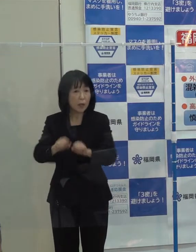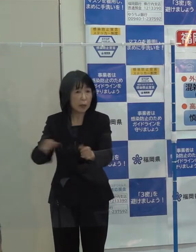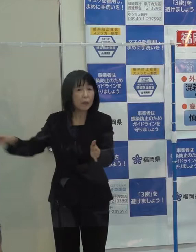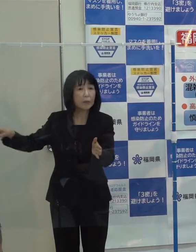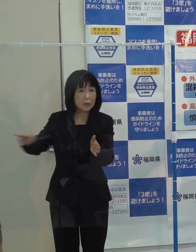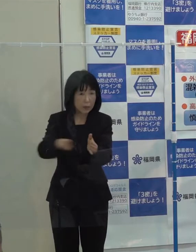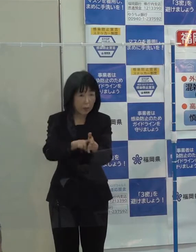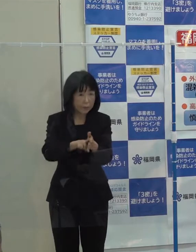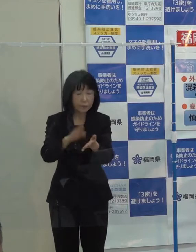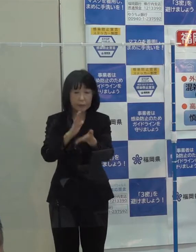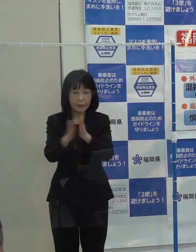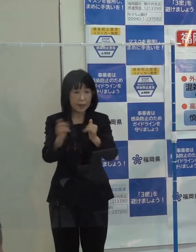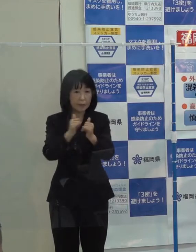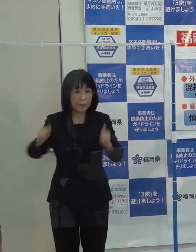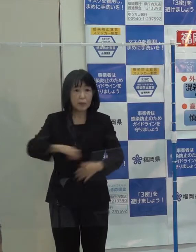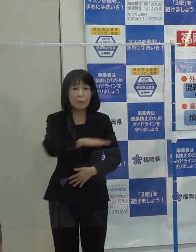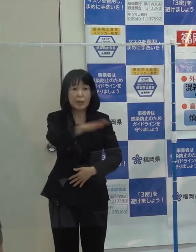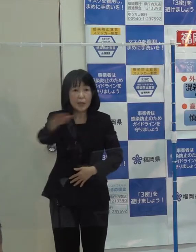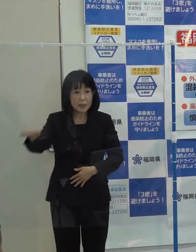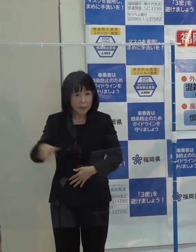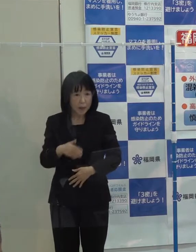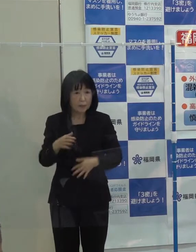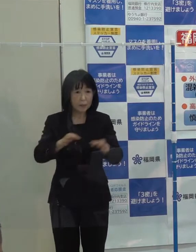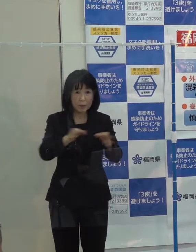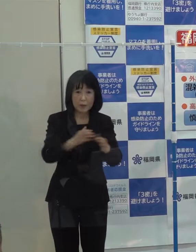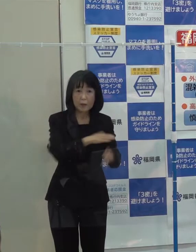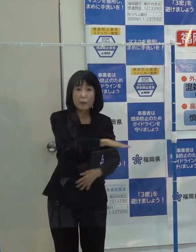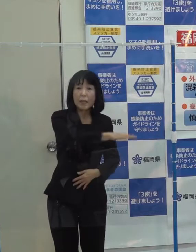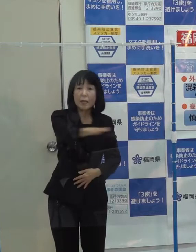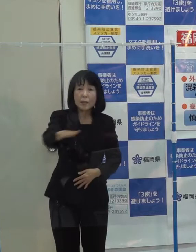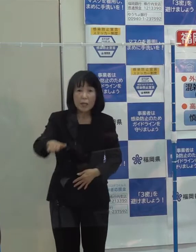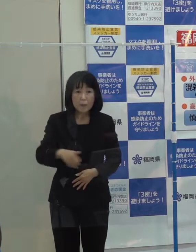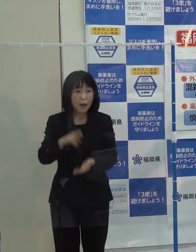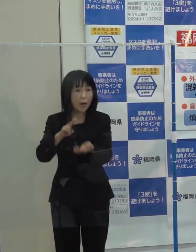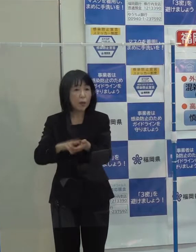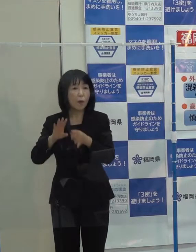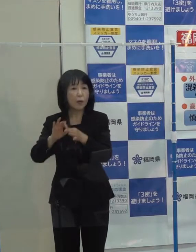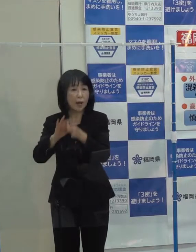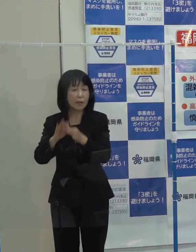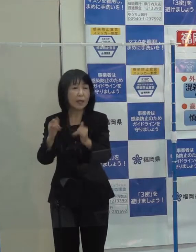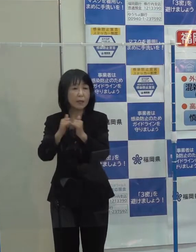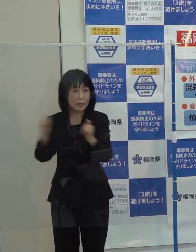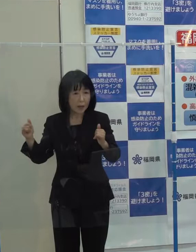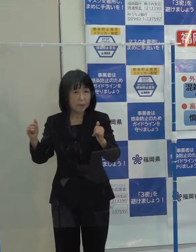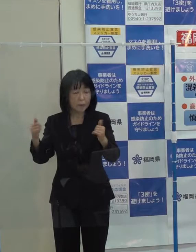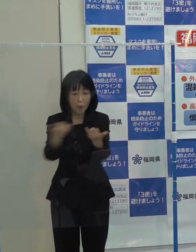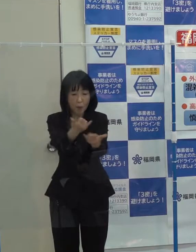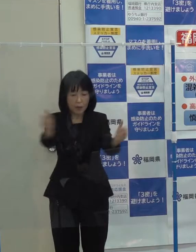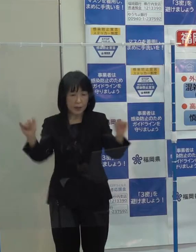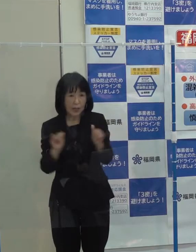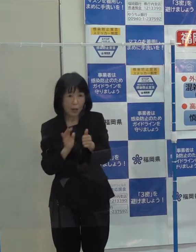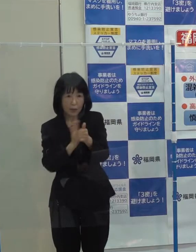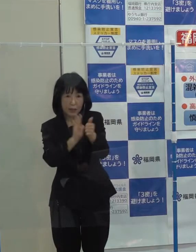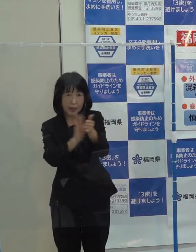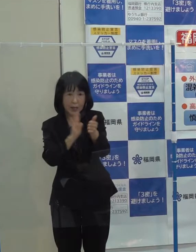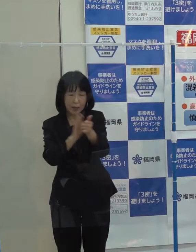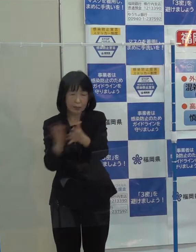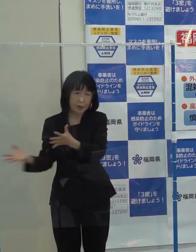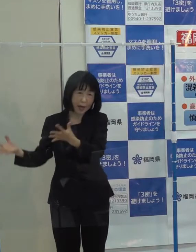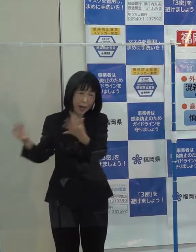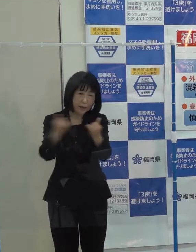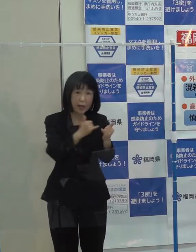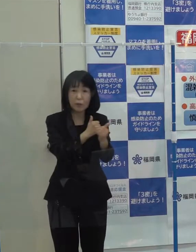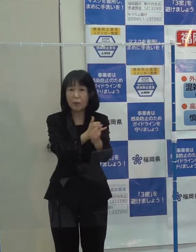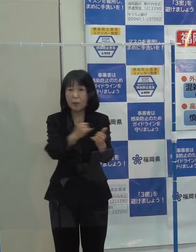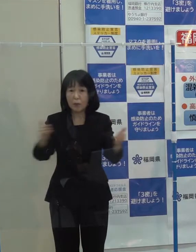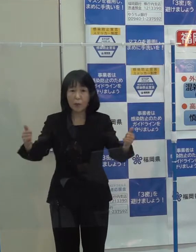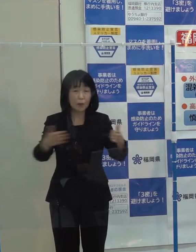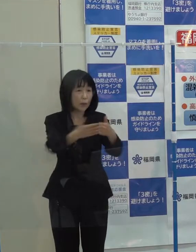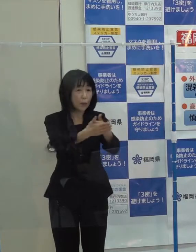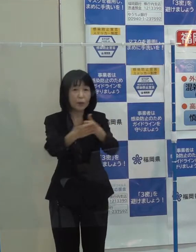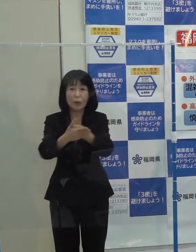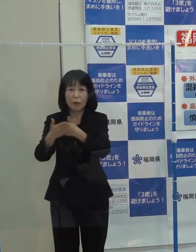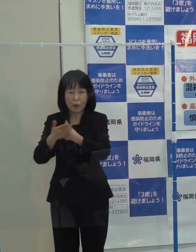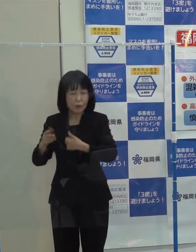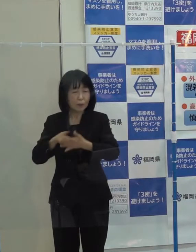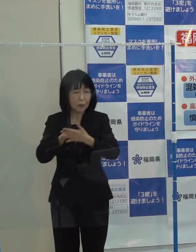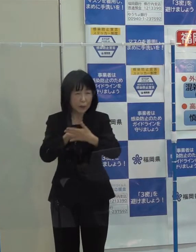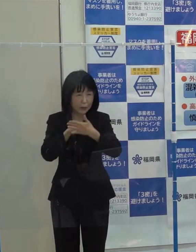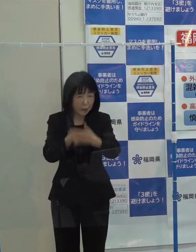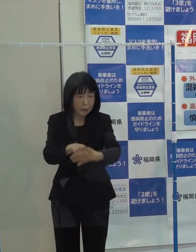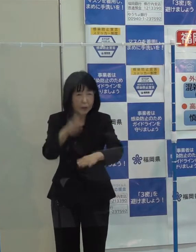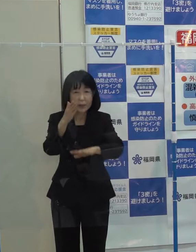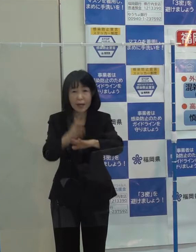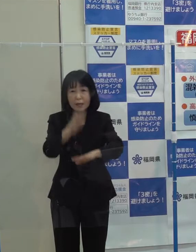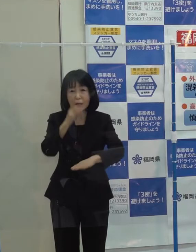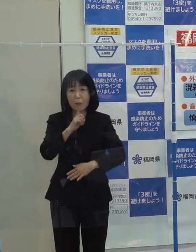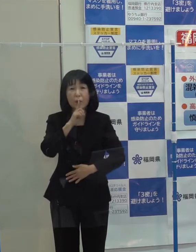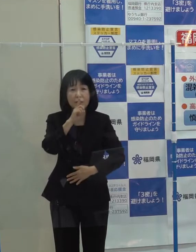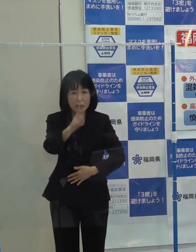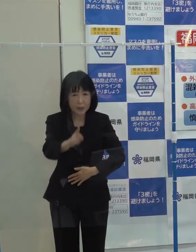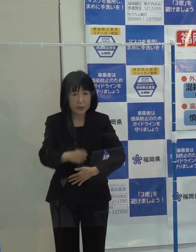県民の皆さん 事業者の皆さん 医療従事者をはじめ それぞれの分野で社会を支えていただいている大勢の皆さんの御協力 御尽力に改めて感謝を申し上げます